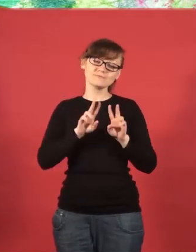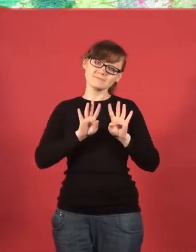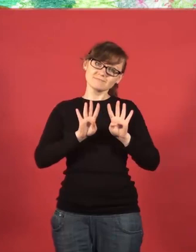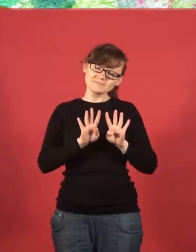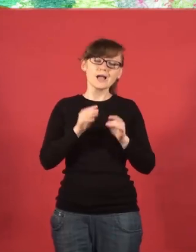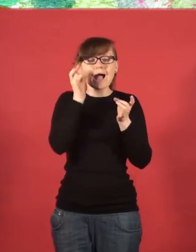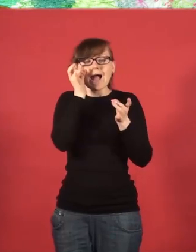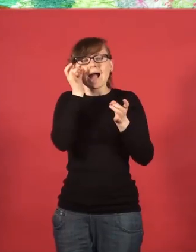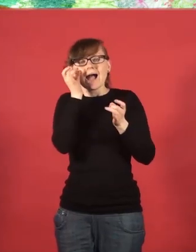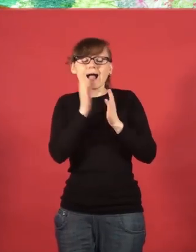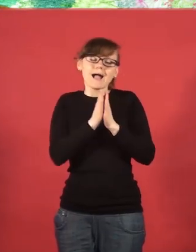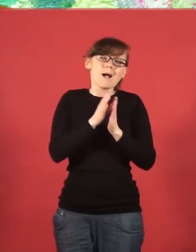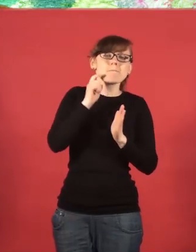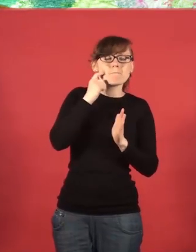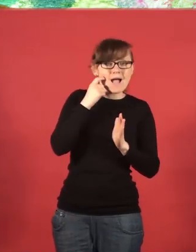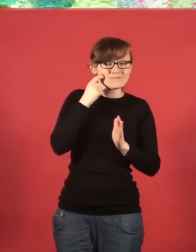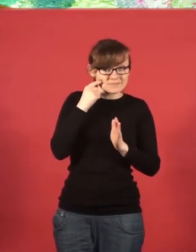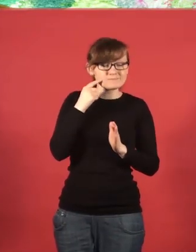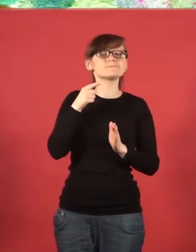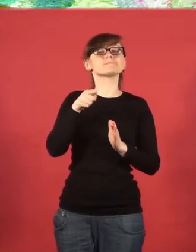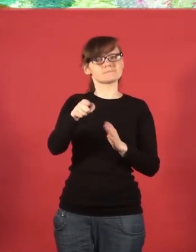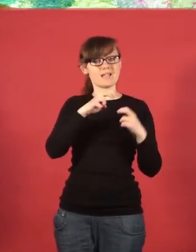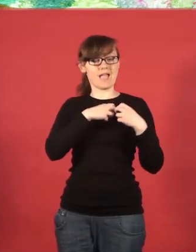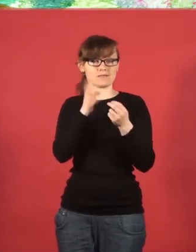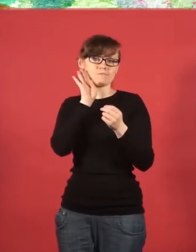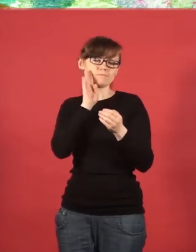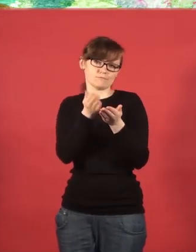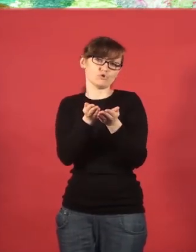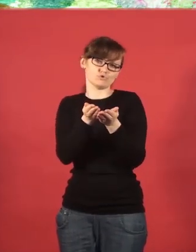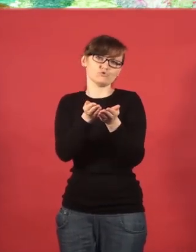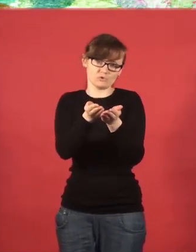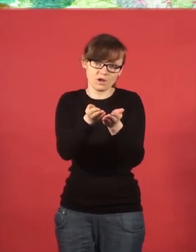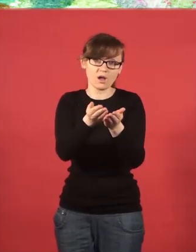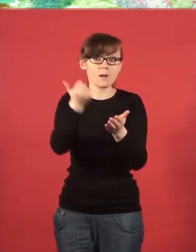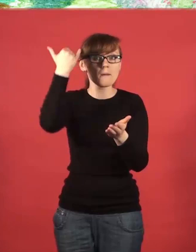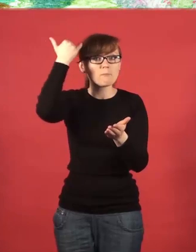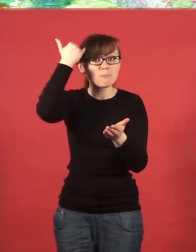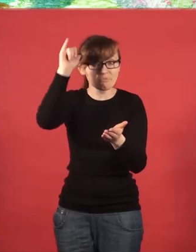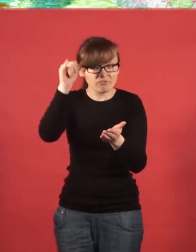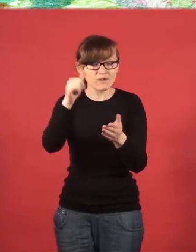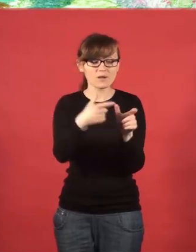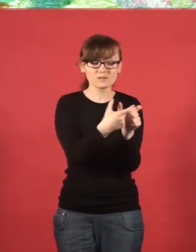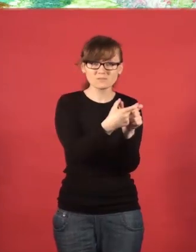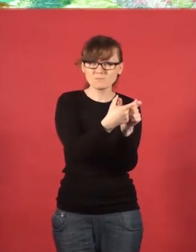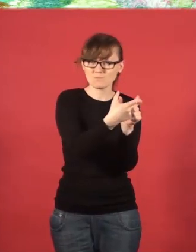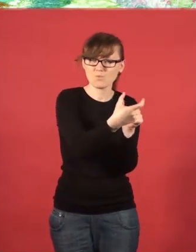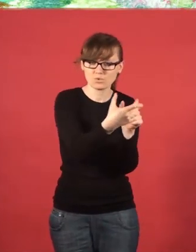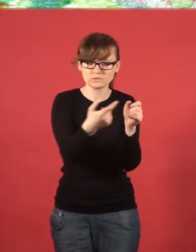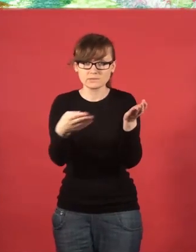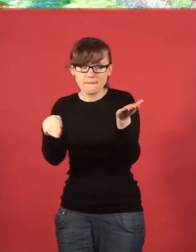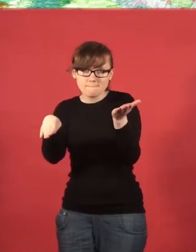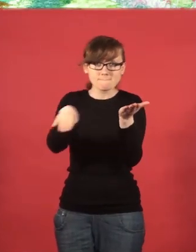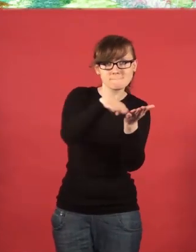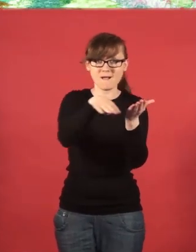Dziewczyny udawały że płaczą. Łódka odpłynęła ocierając się jednak pod wodą o jakąś stara podporę mostu.